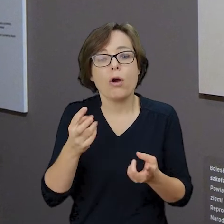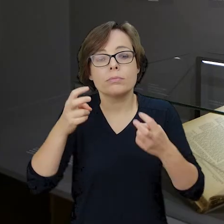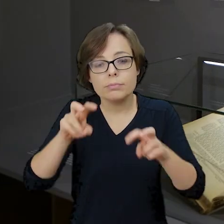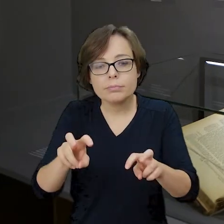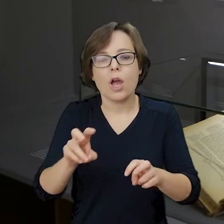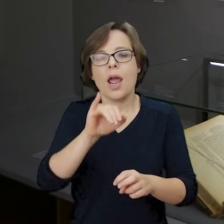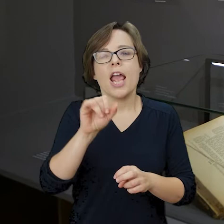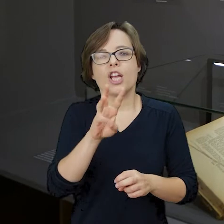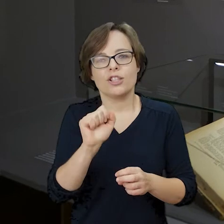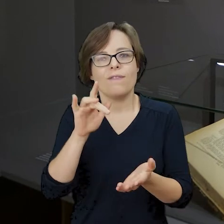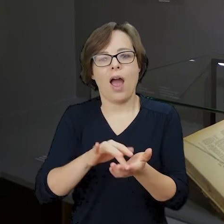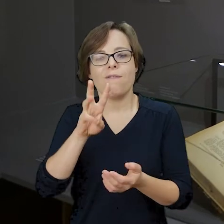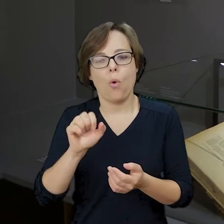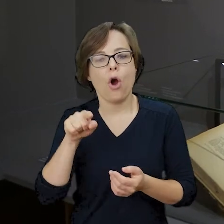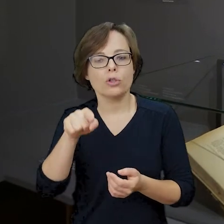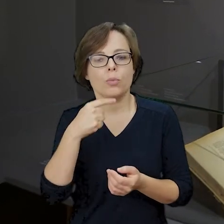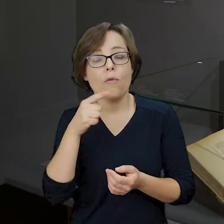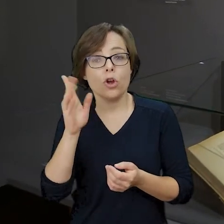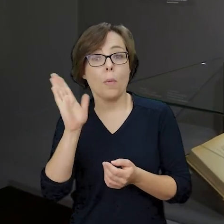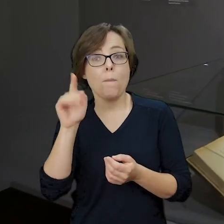która była nazywana „matką wszytskich jesziw”